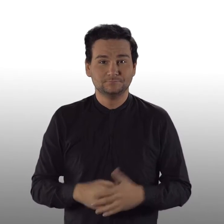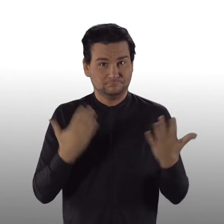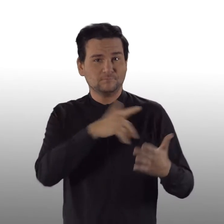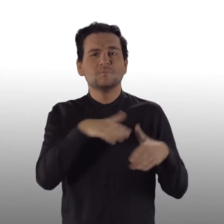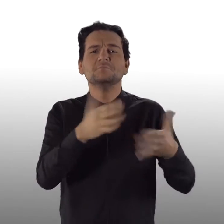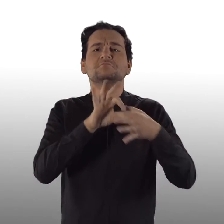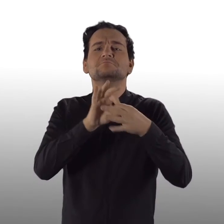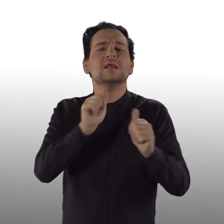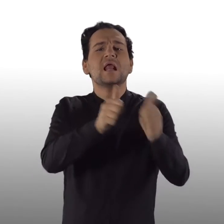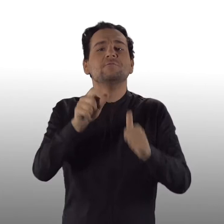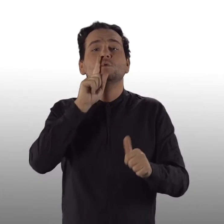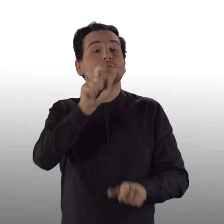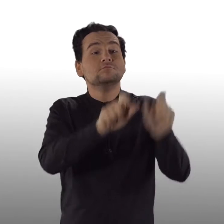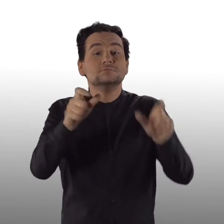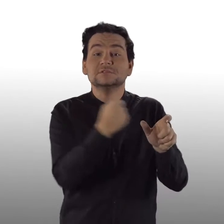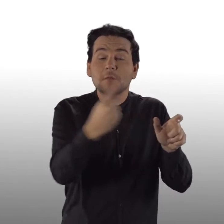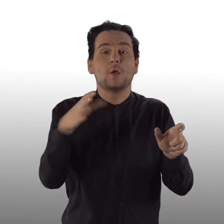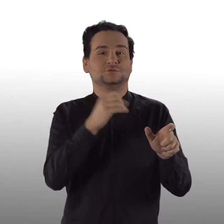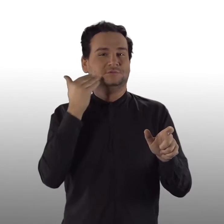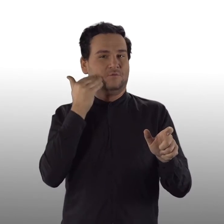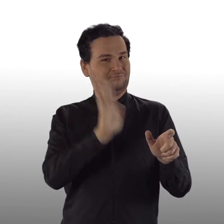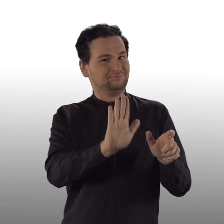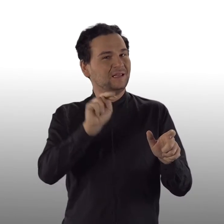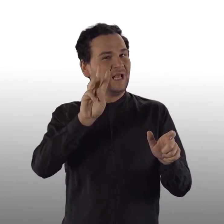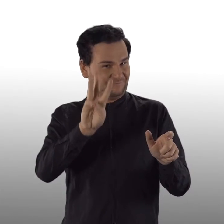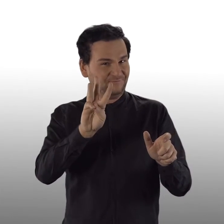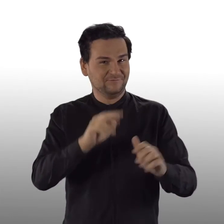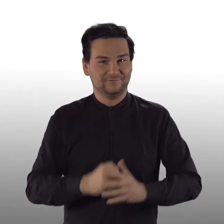Diese Hilfen können nur Personen beanspruchen, die in NRW wohnen.